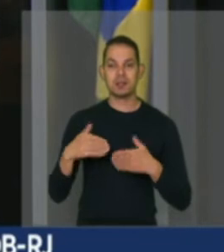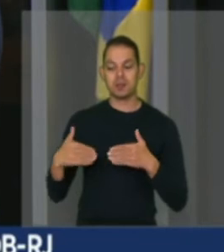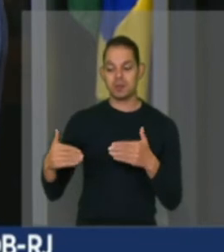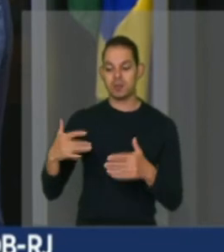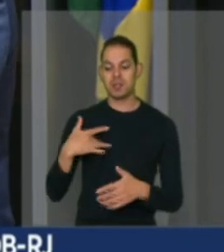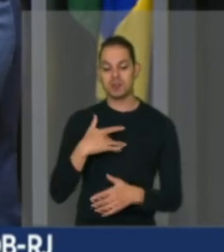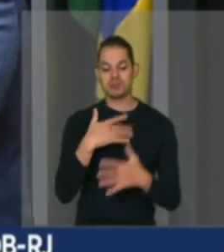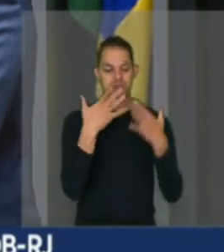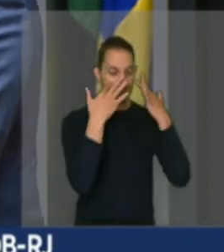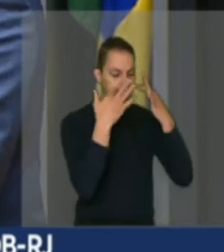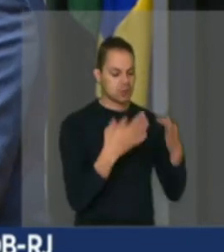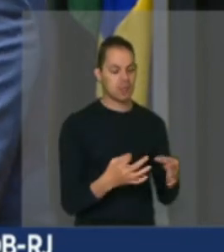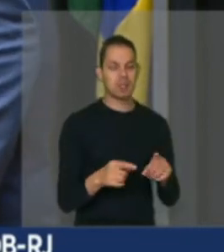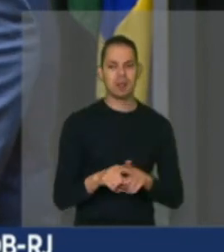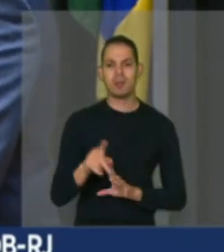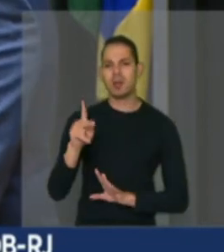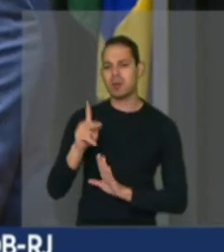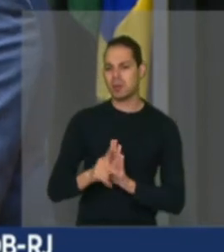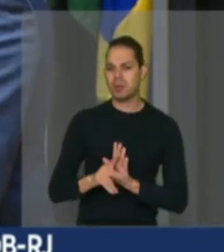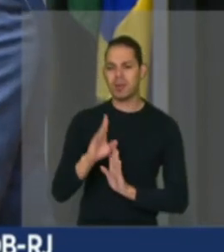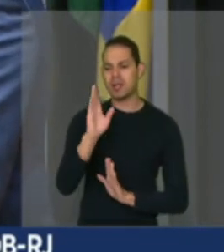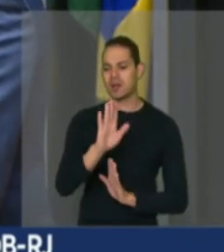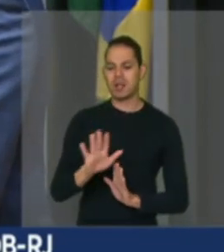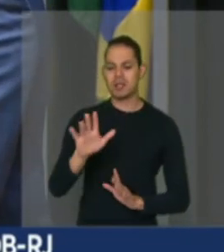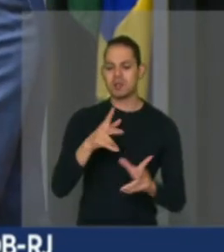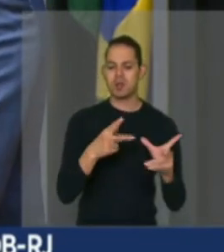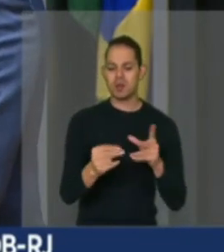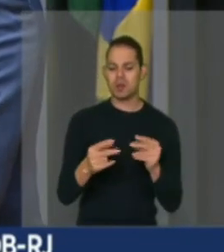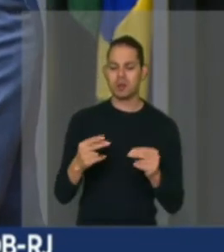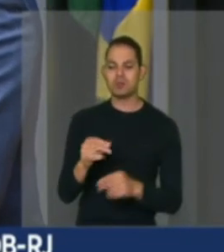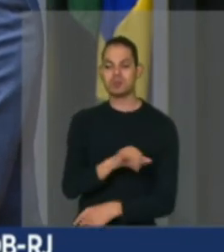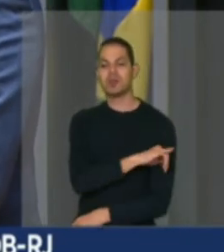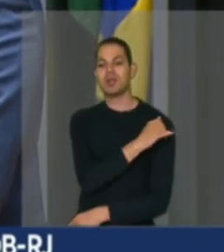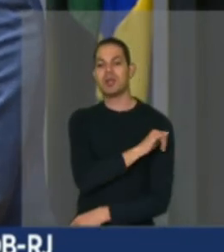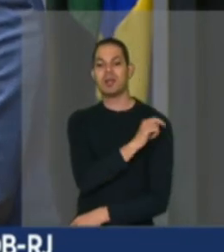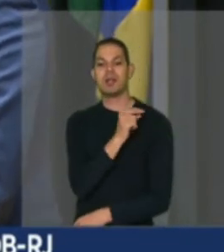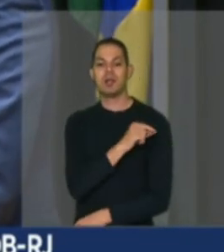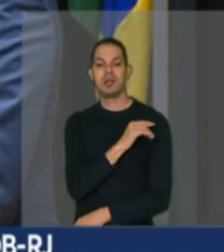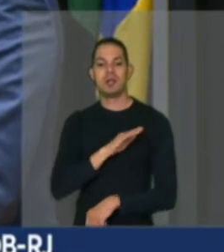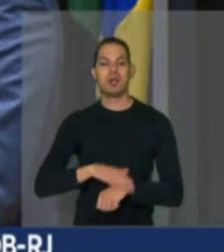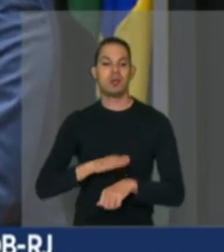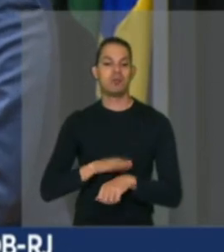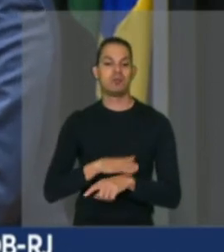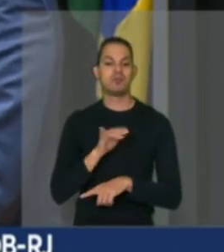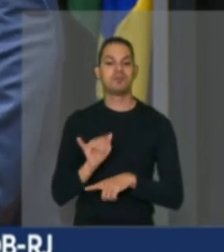NACIONAL DE IMUNIZAÇÃO COMO UM MOMENTO ESTRATÉGICO, COMO UM TERRITÓRIO ESTRATÉGICO PARA CONTER O AVANÇO DA